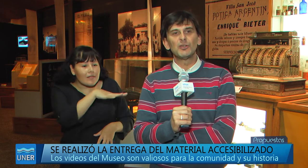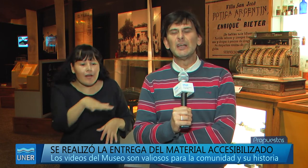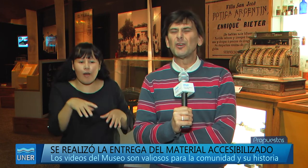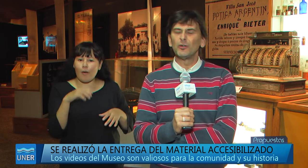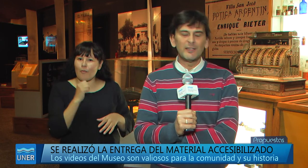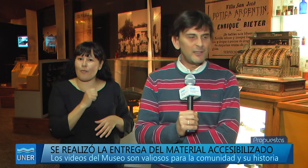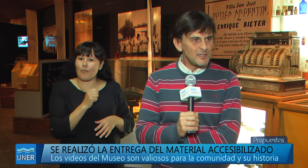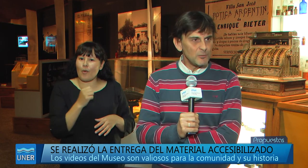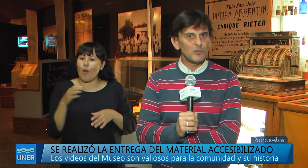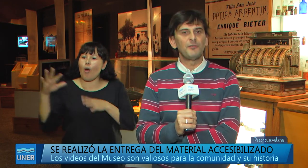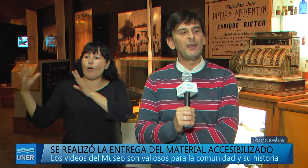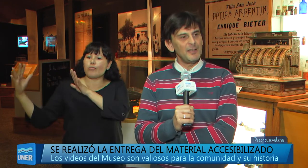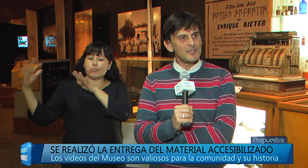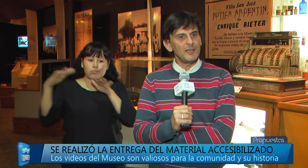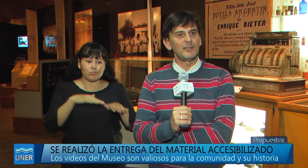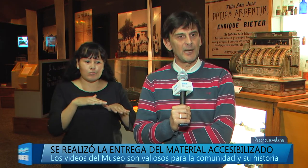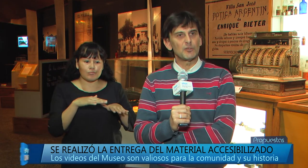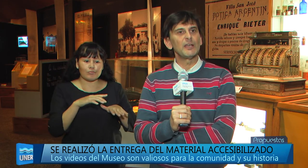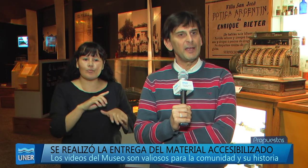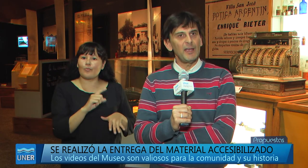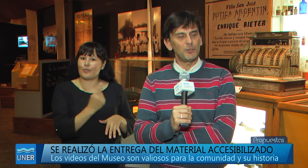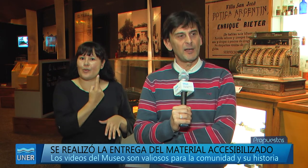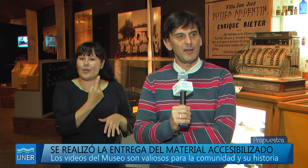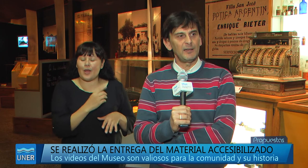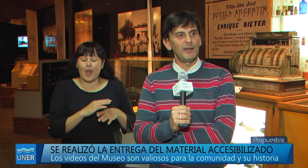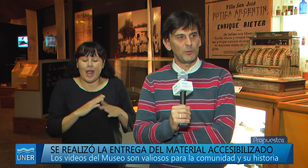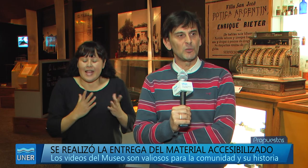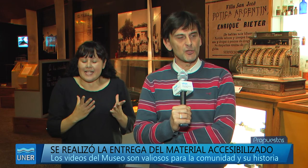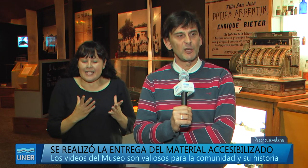estamos contentísimos, felices de tener esto en nuestro Museo.